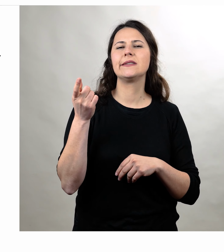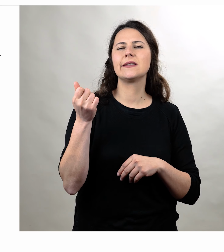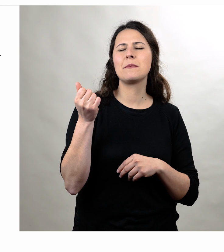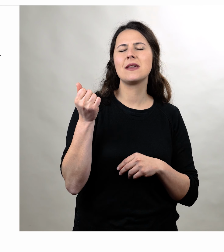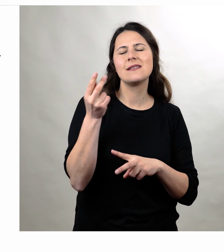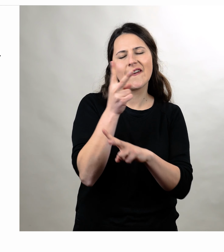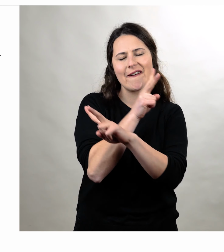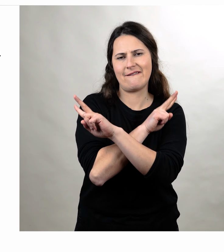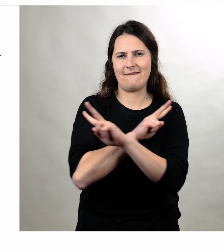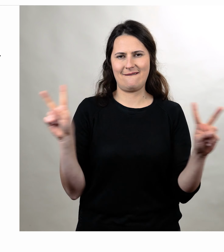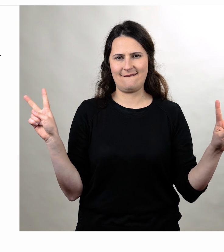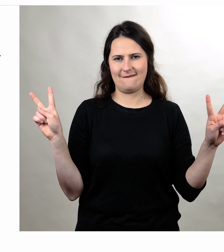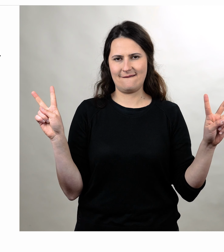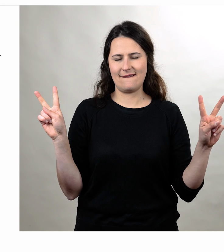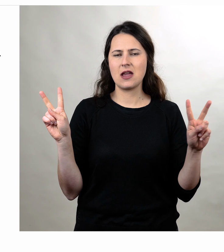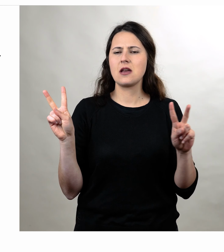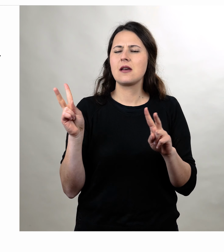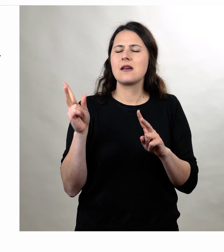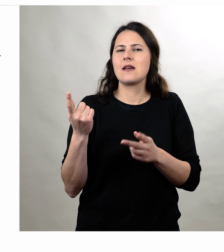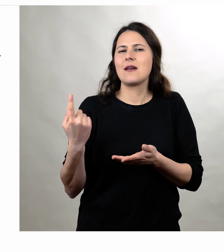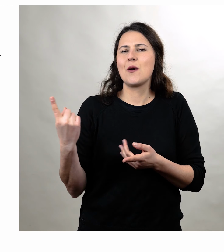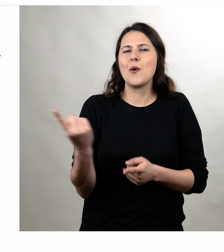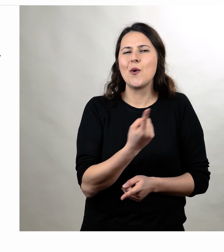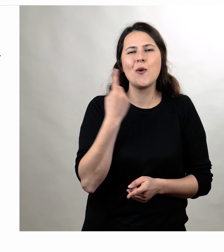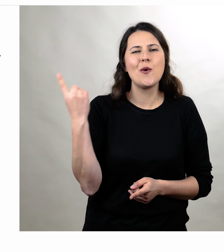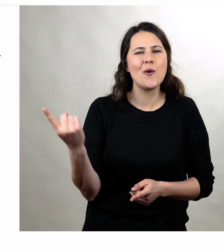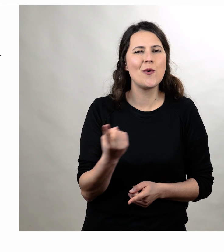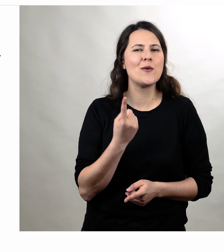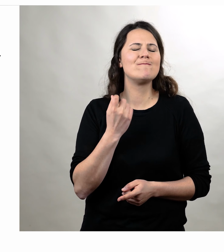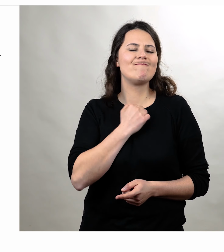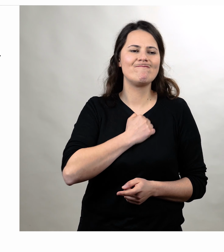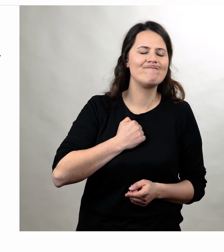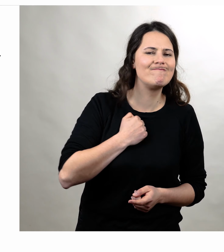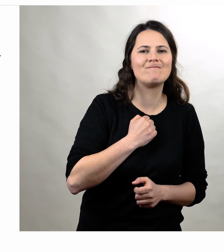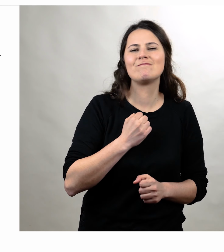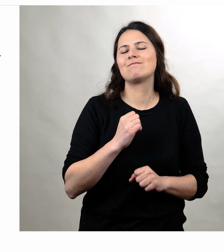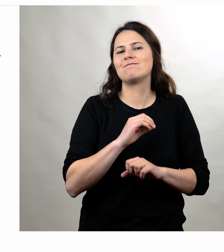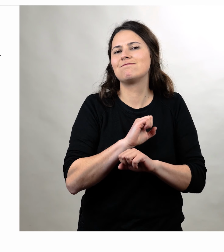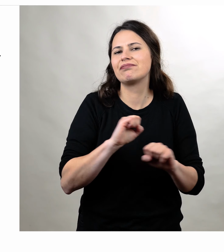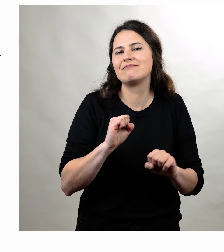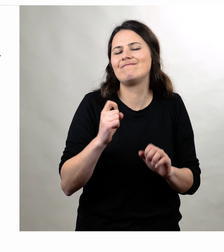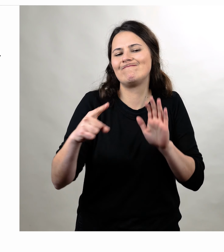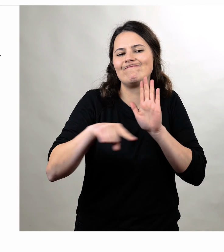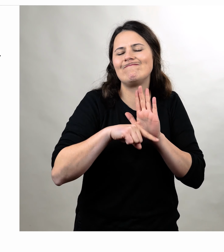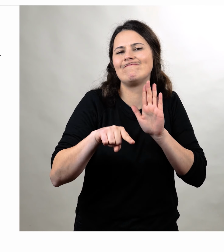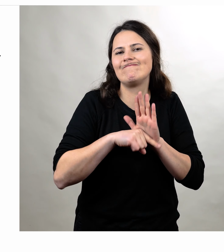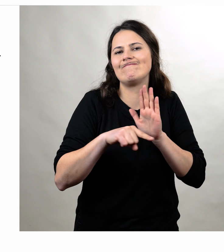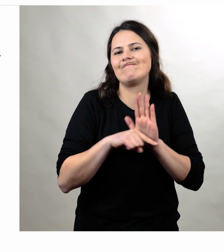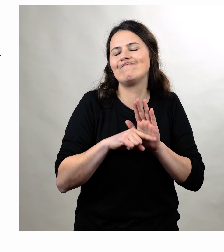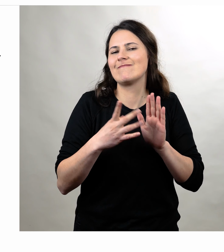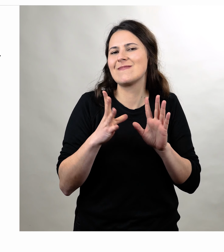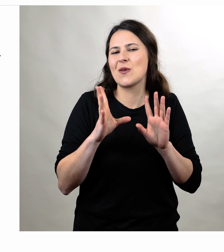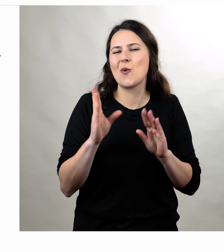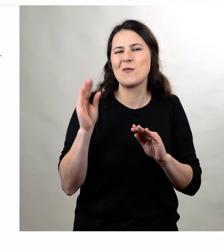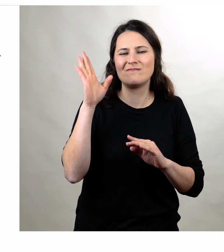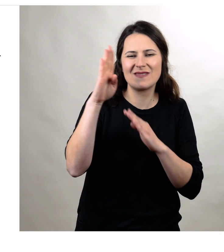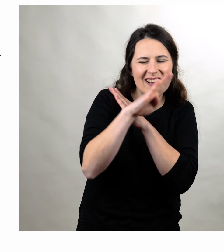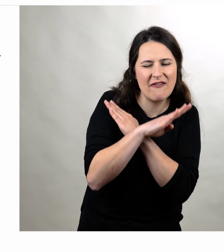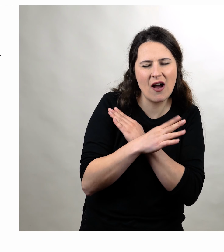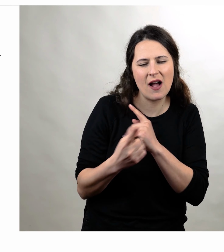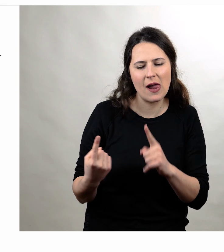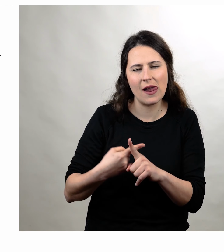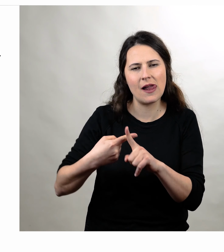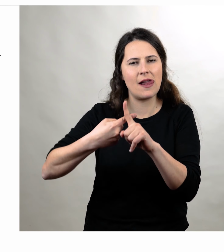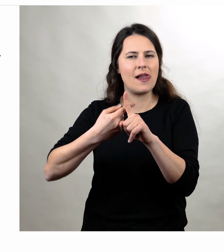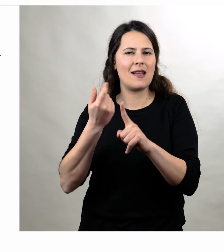Οι κρυφές χρεώσεις είναι ένα από τα πιο δυσάρεστα πράγματα που μπορεί να βιώσει ένας ταξιδιώτης.